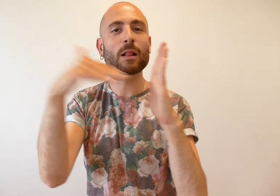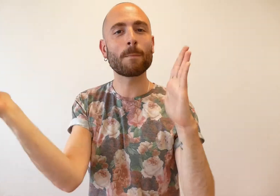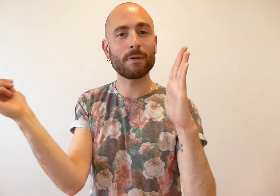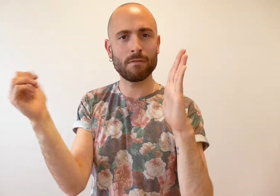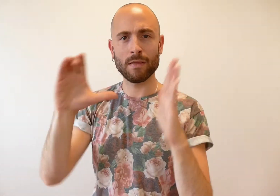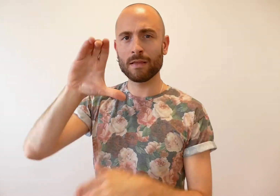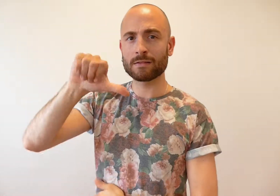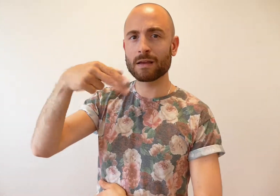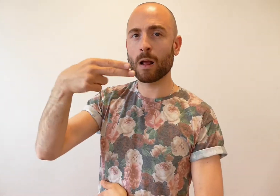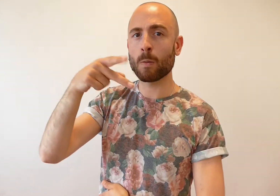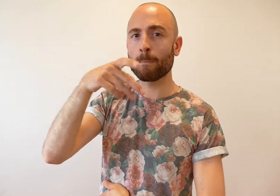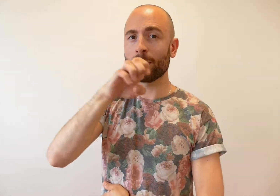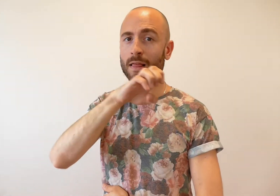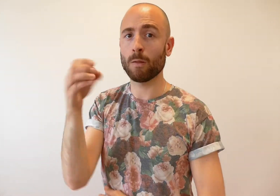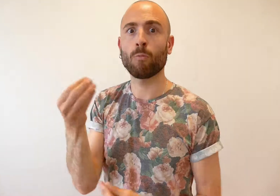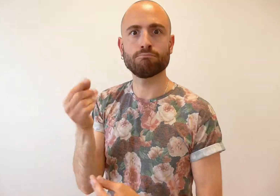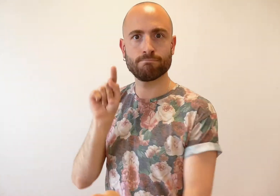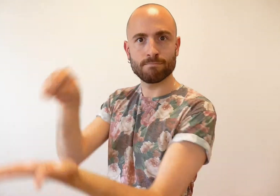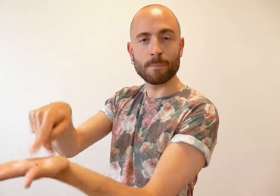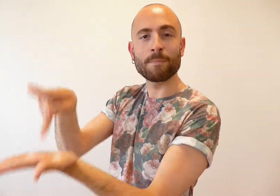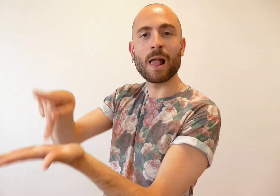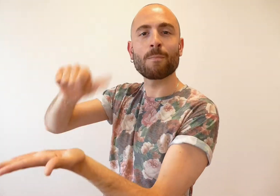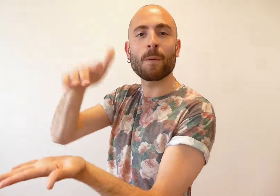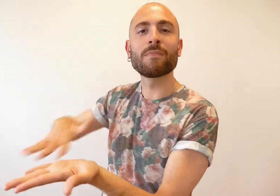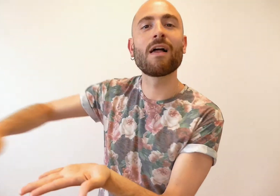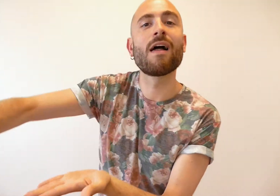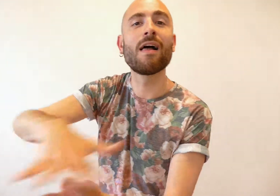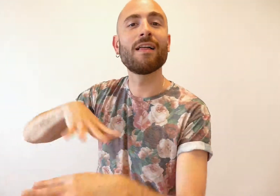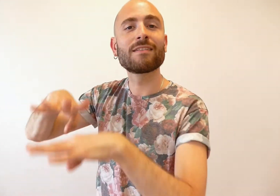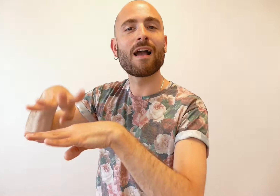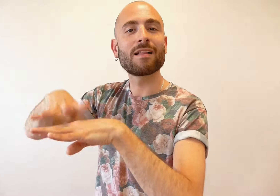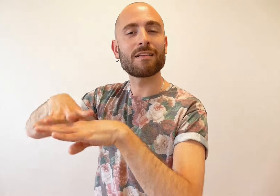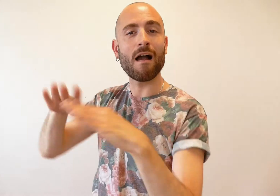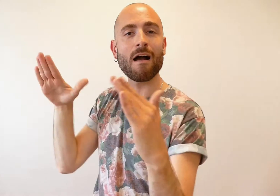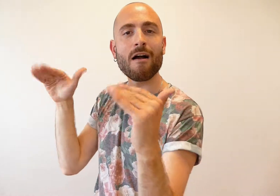Hey ! La médiathèque de la Canopée la fontaine